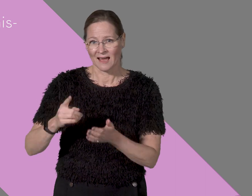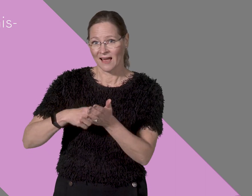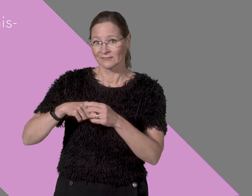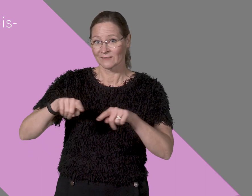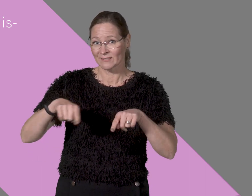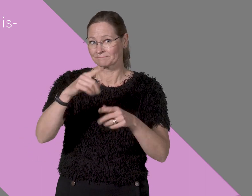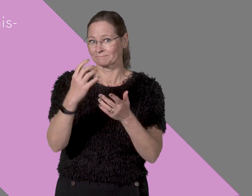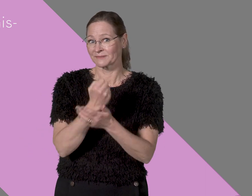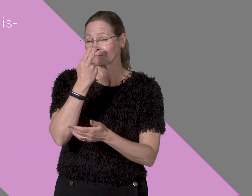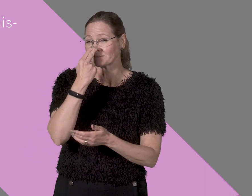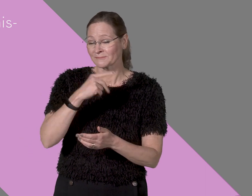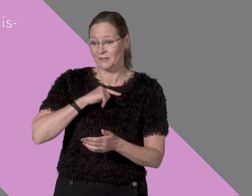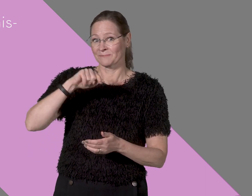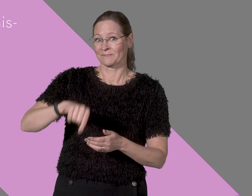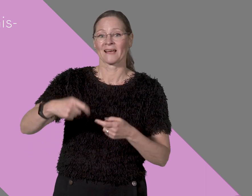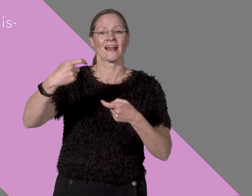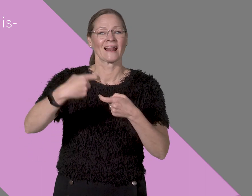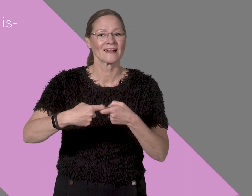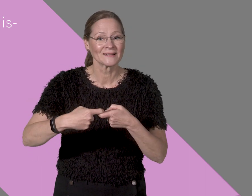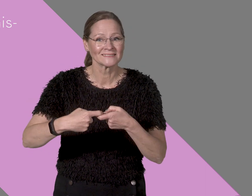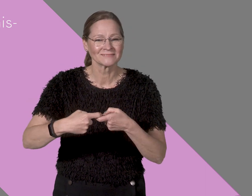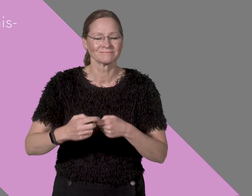Pääset katsomaan haastatteluvideon oheisesta linkistä.